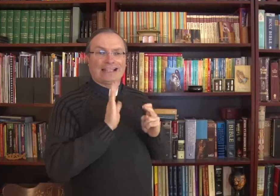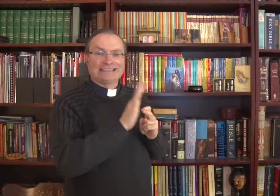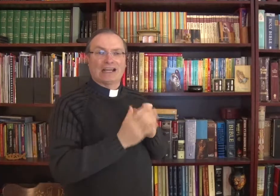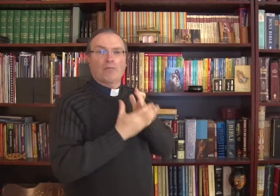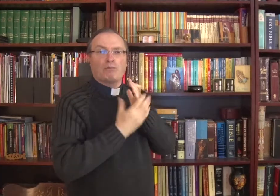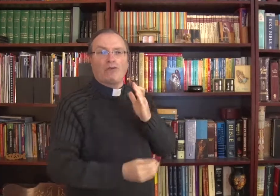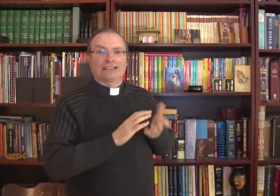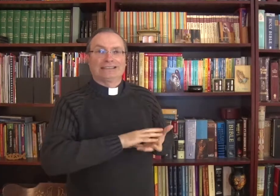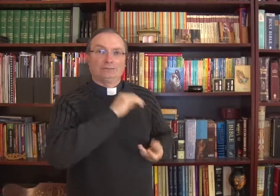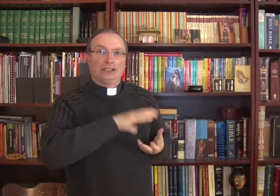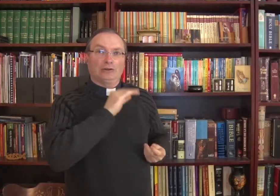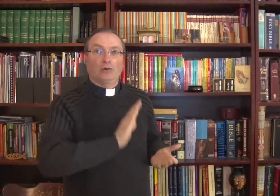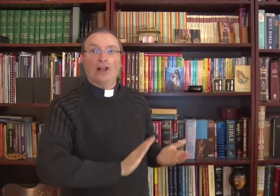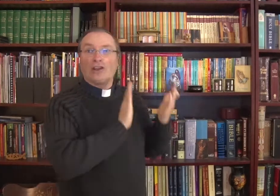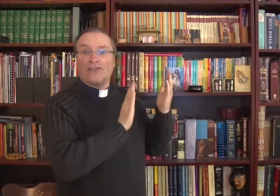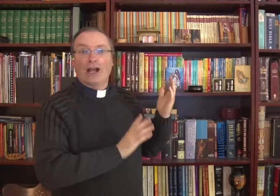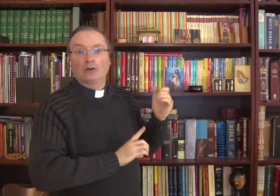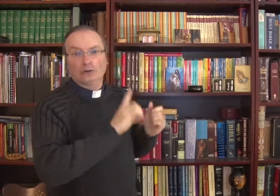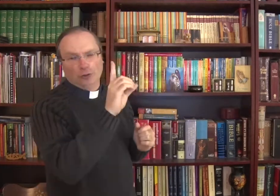sa pauvreté spirituelle devant Dieu.